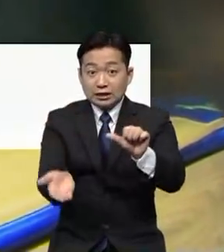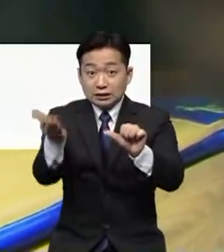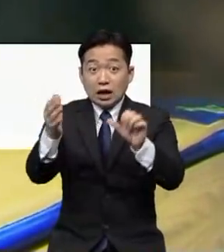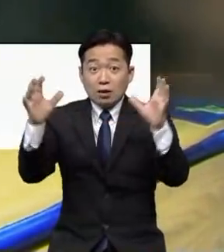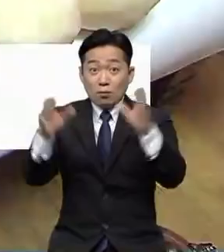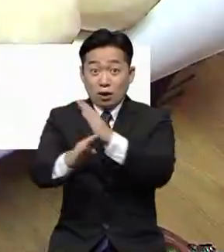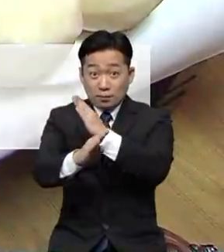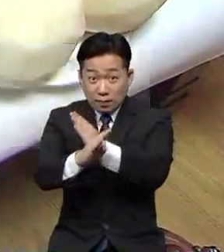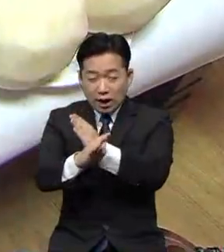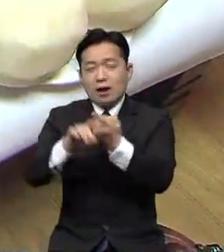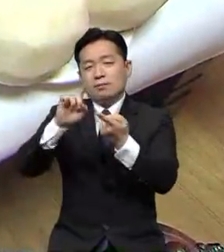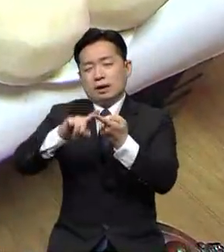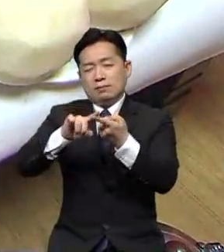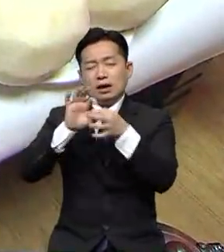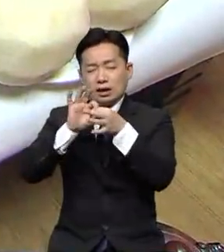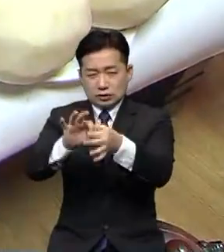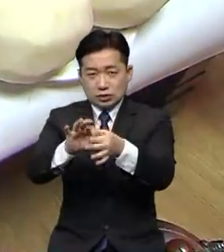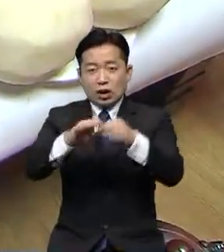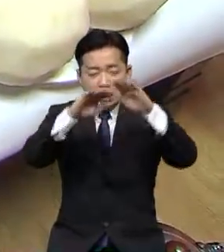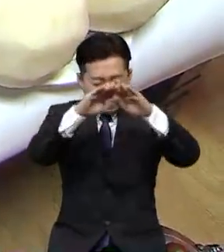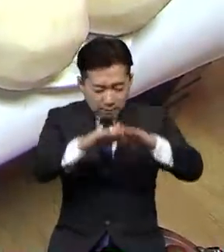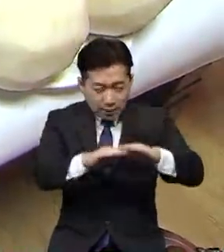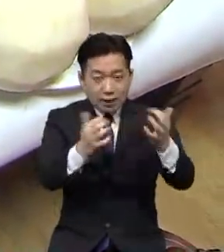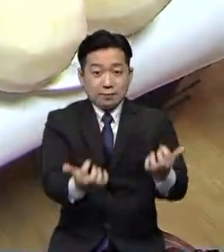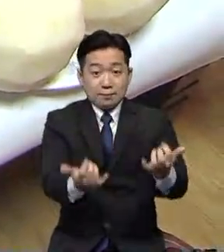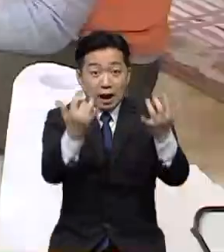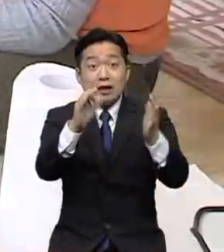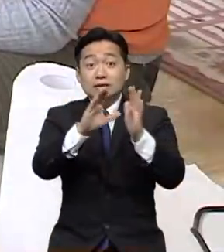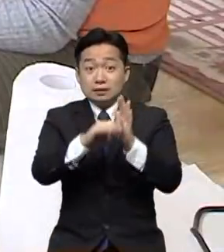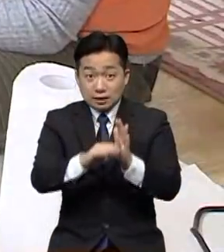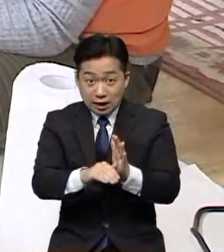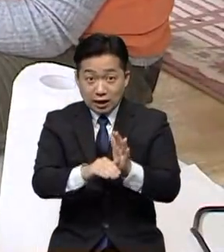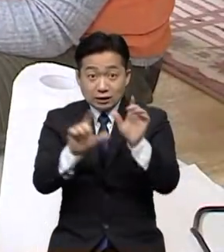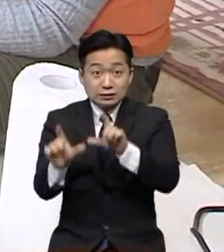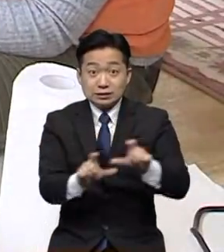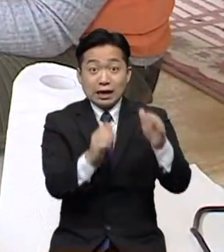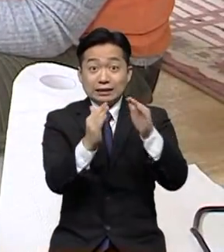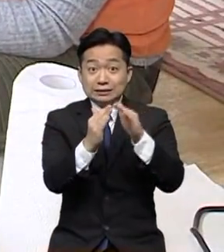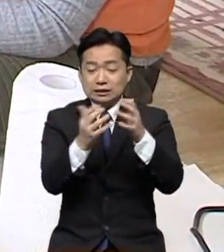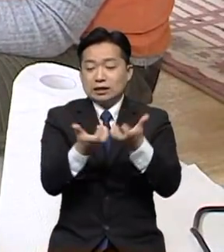금지조치는 예외 없이 적용됩니다. 새배나 차례, 제사에도 사는 곳이 다른